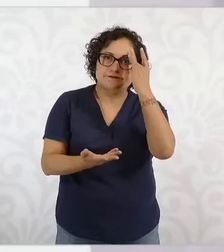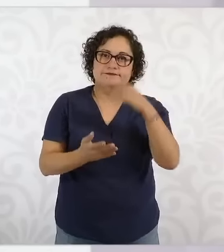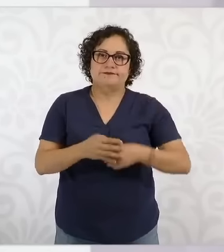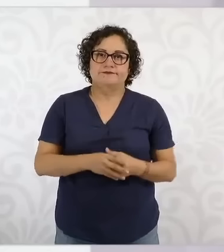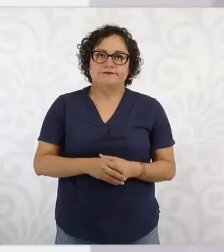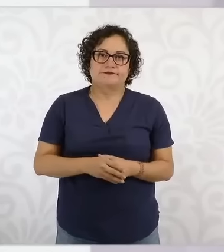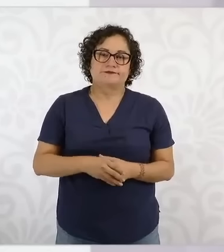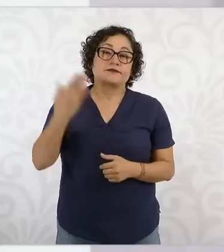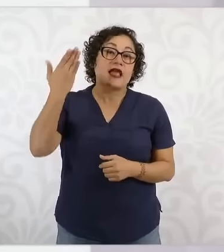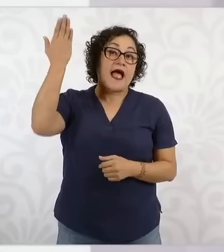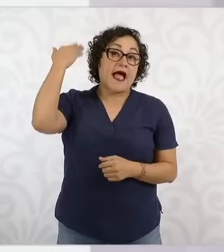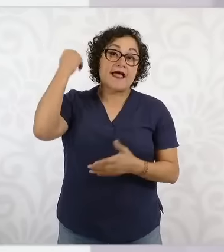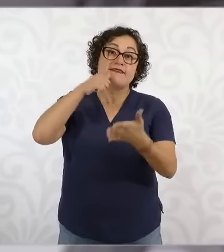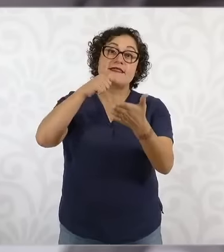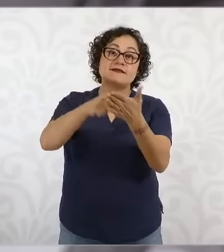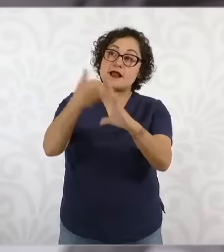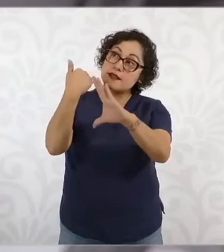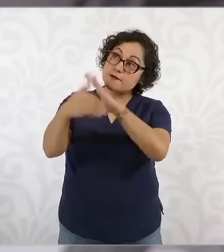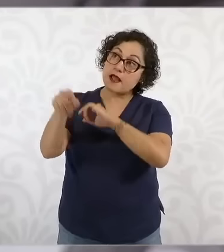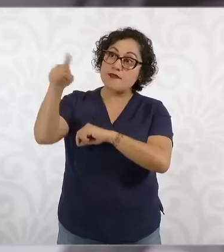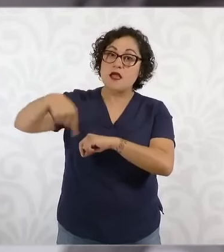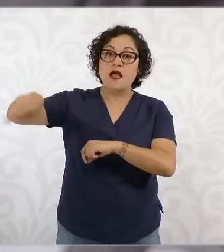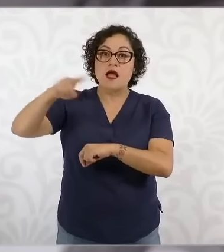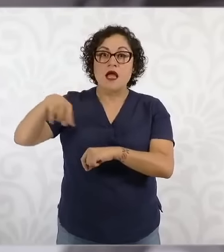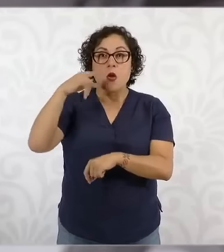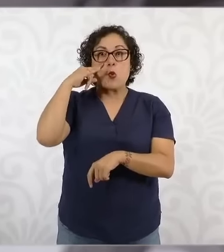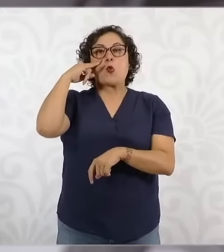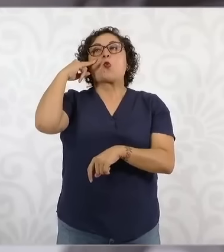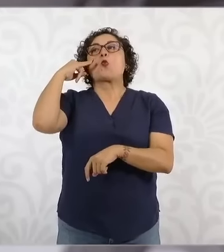se sintieron ofendidos, después hicieron una campaña contra el presidente López Obrador.